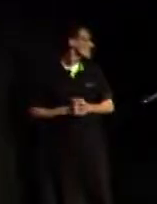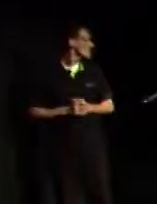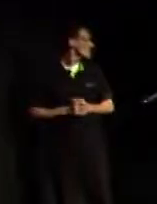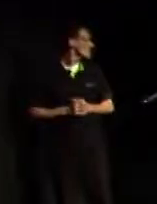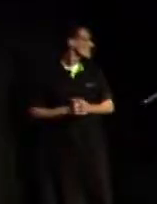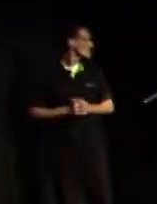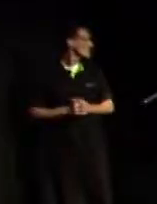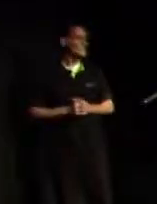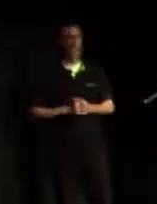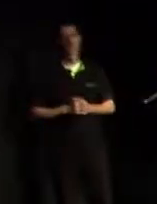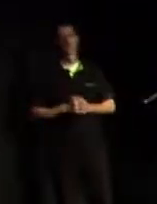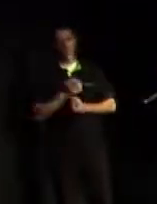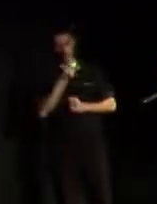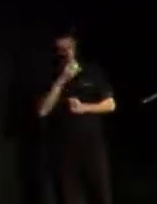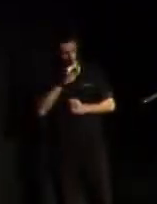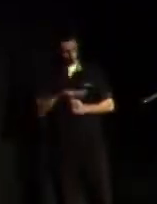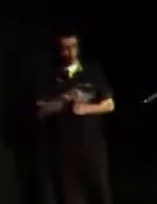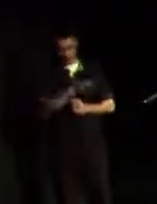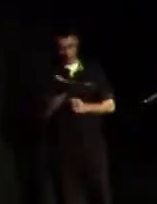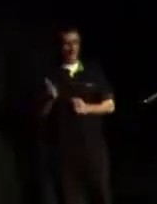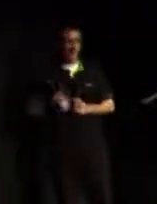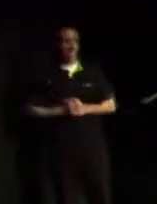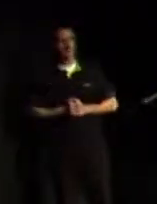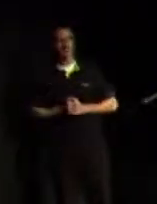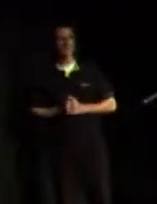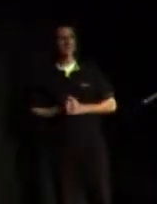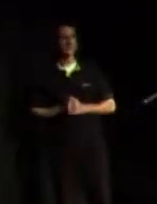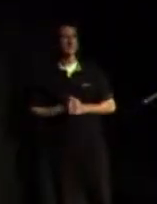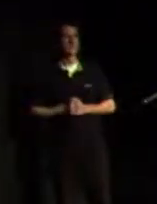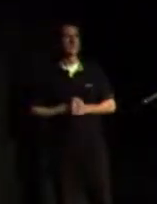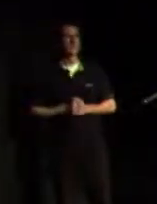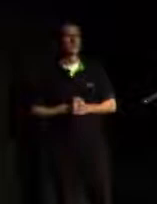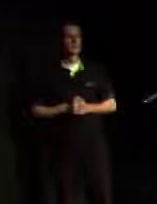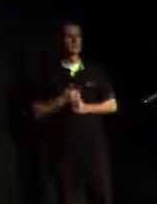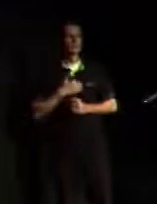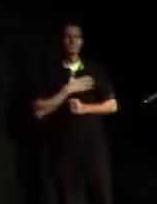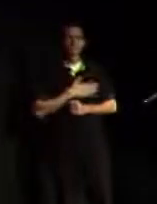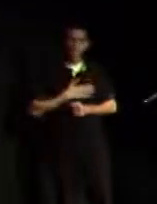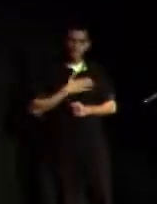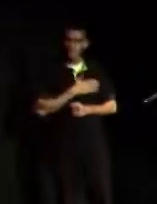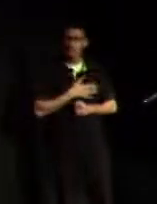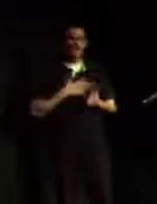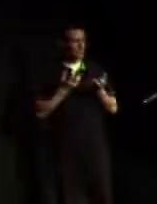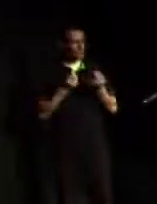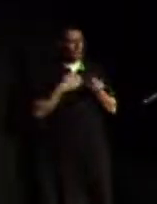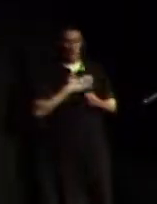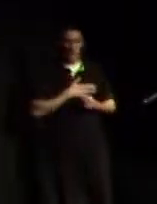Boa tarde a todos. É um grande prazer poder estar aqui com vocês